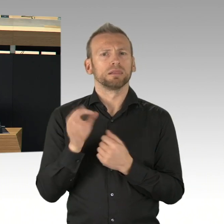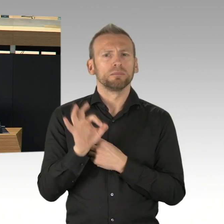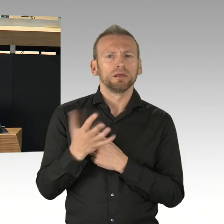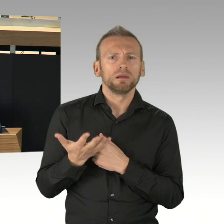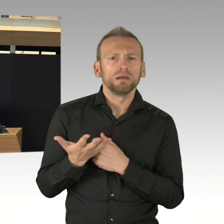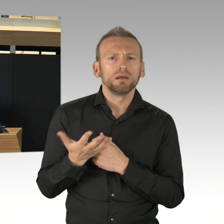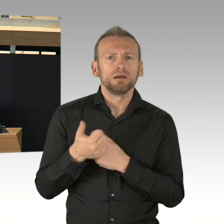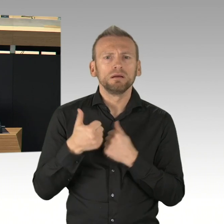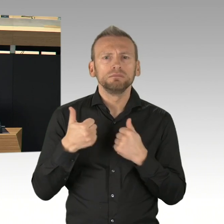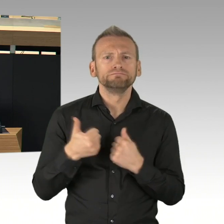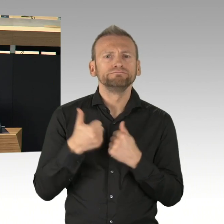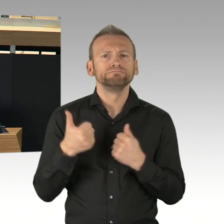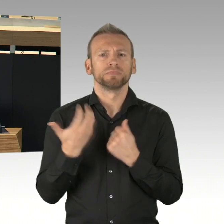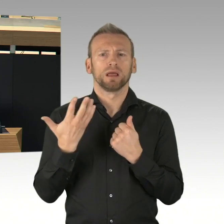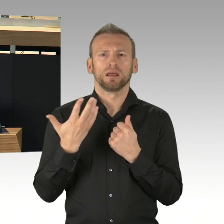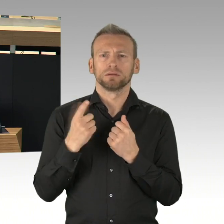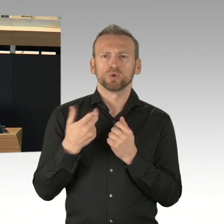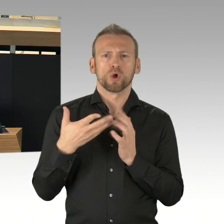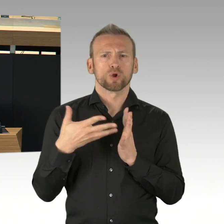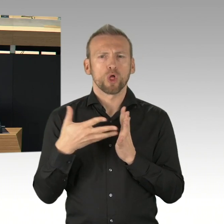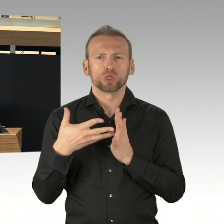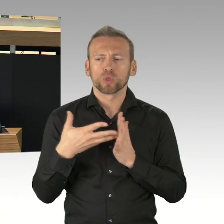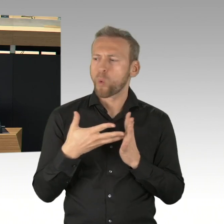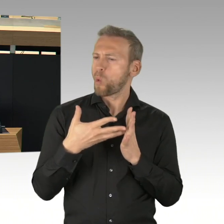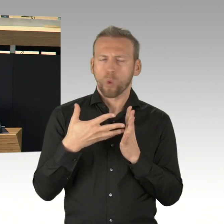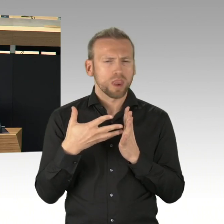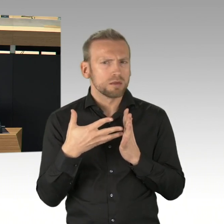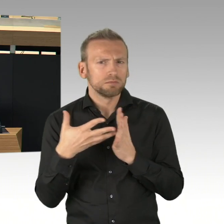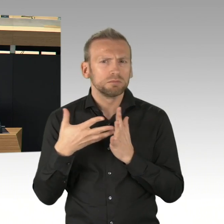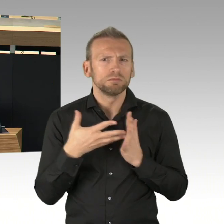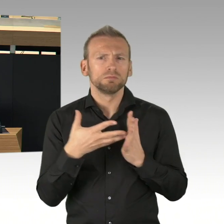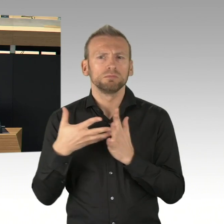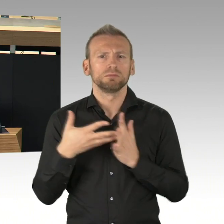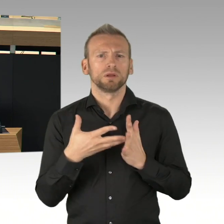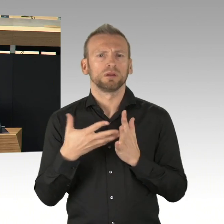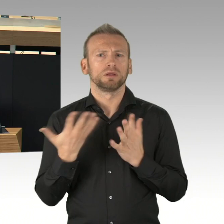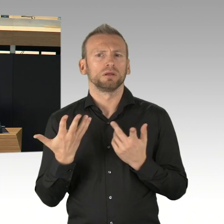Stattdessen sorgen Sie dafür, dass alles teurer wird, dass alles länger dauert und keine einzige Wohnung mehr,